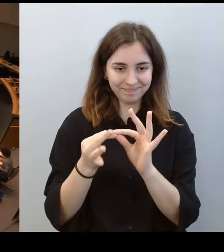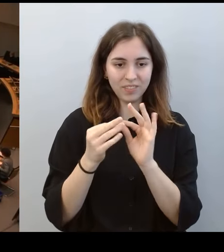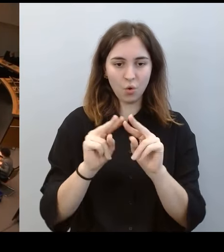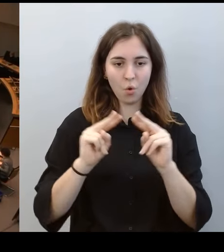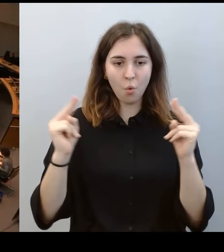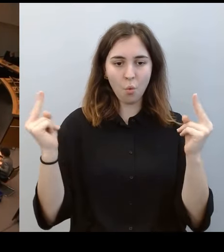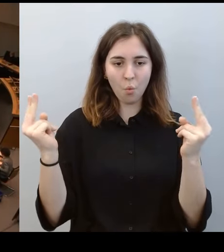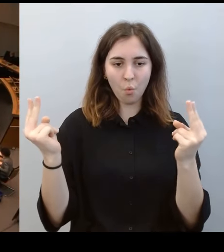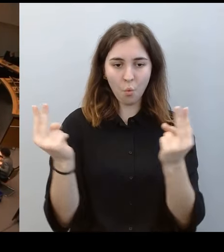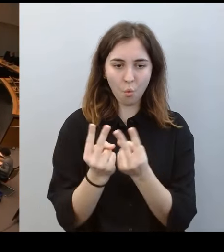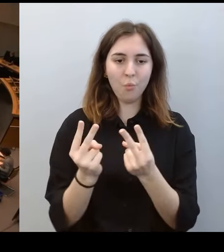(Rednerwechsel) Danke